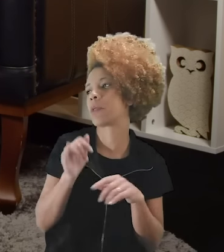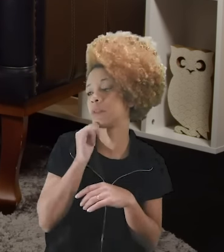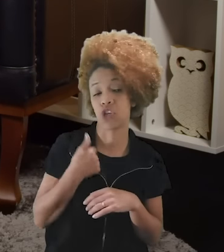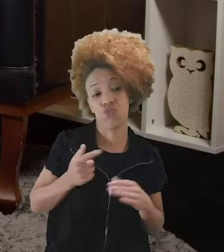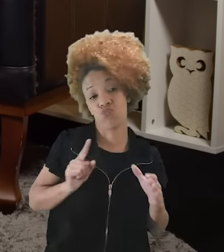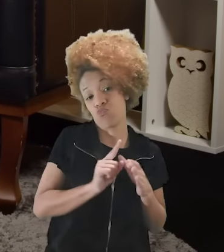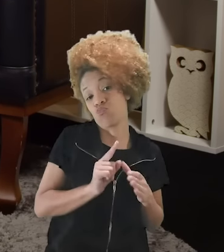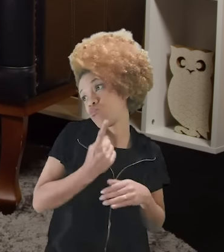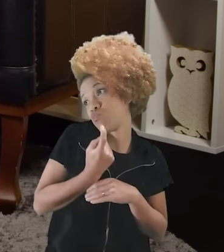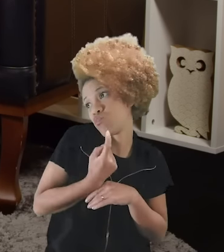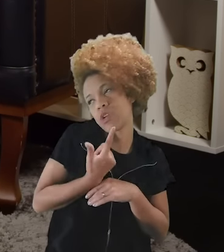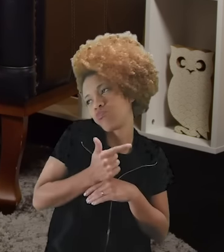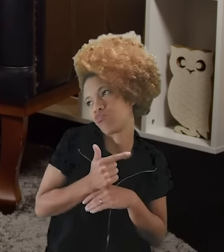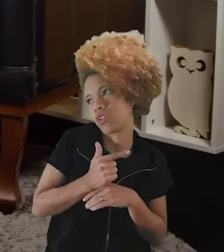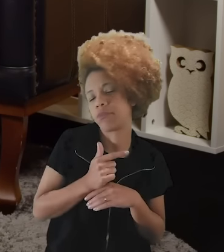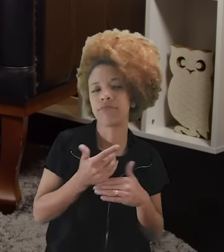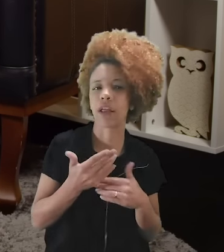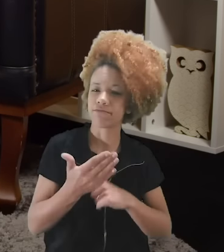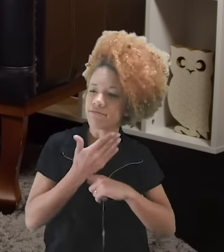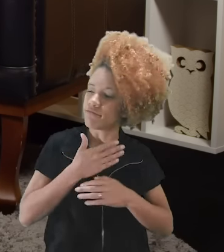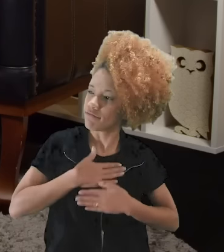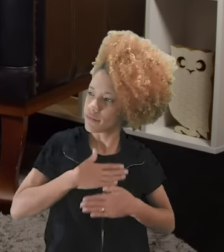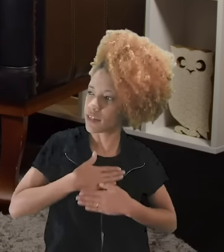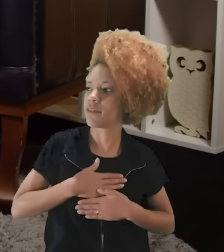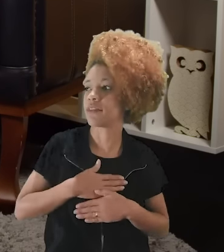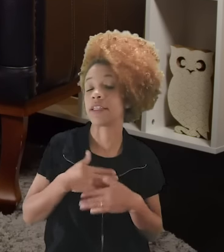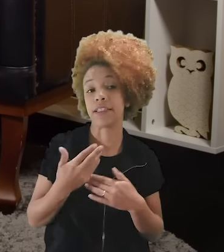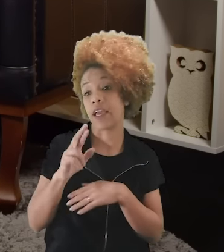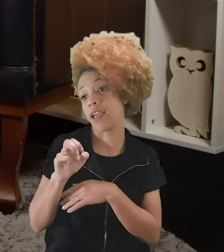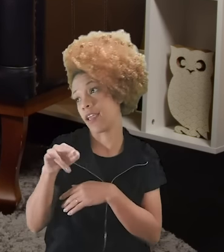games só tinha eu então não tive disso né então elas me deixam mais confortáveis né e a Renata a